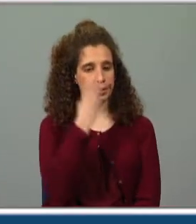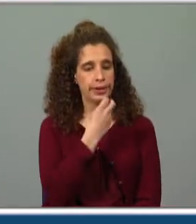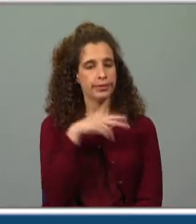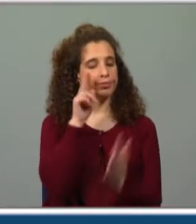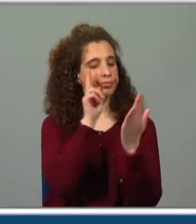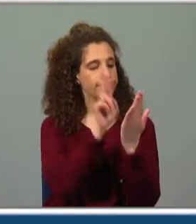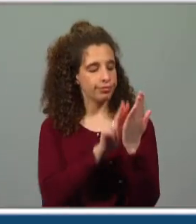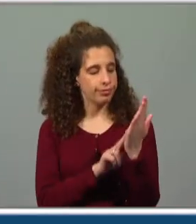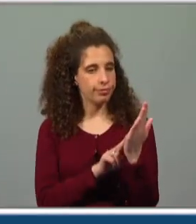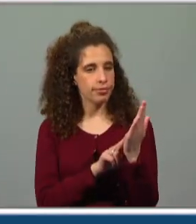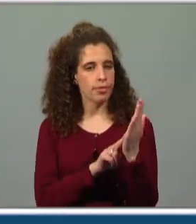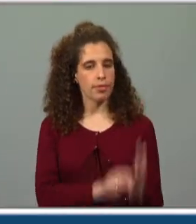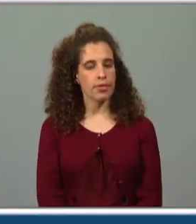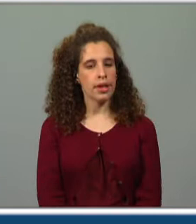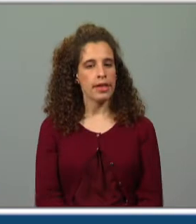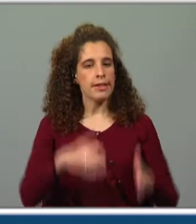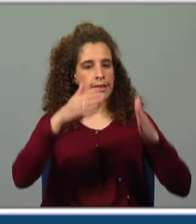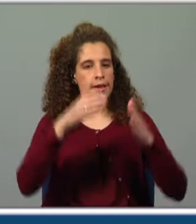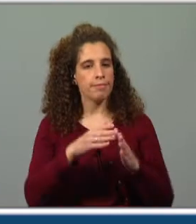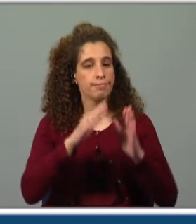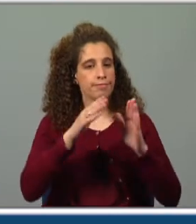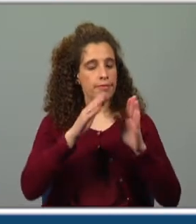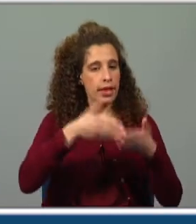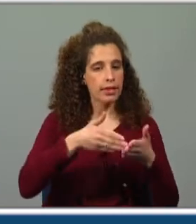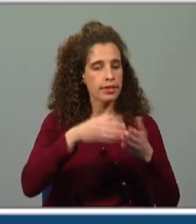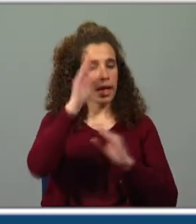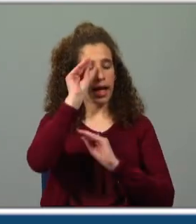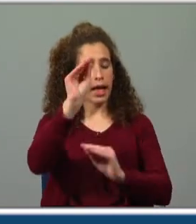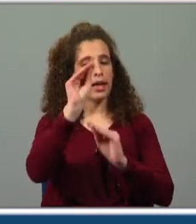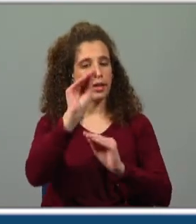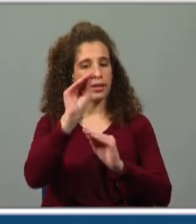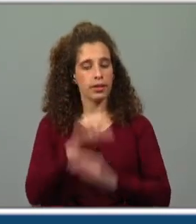oralidade da leitura se você cala a educação literária e 閱讀的口語如果你閉嘴文學教育